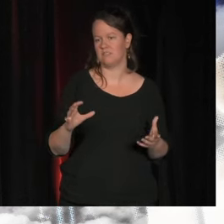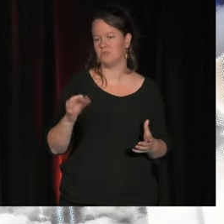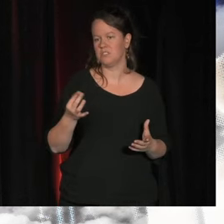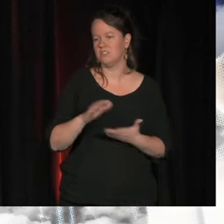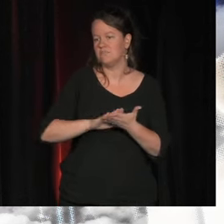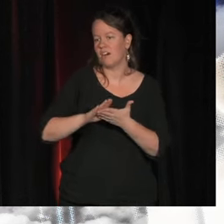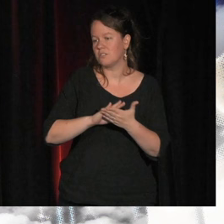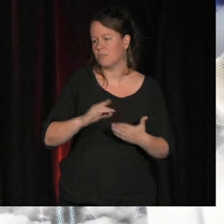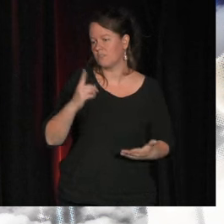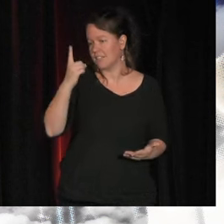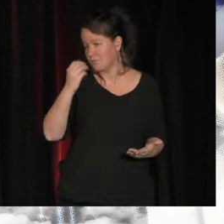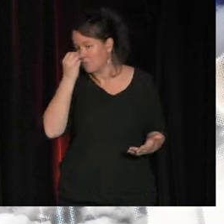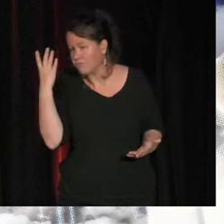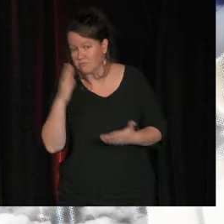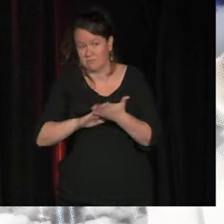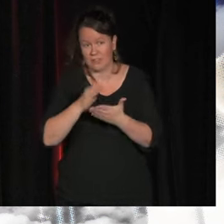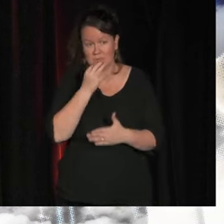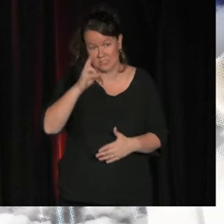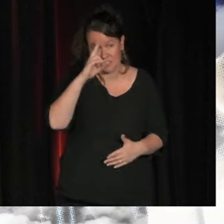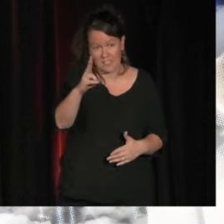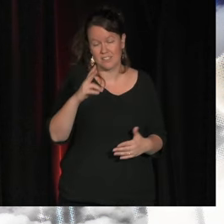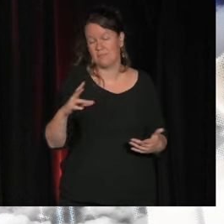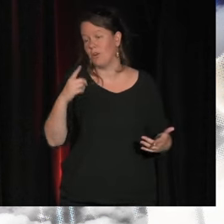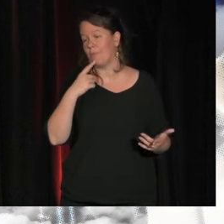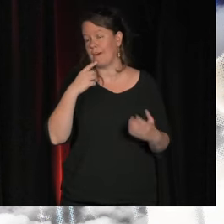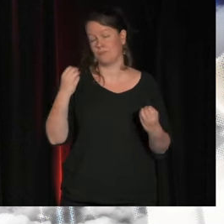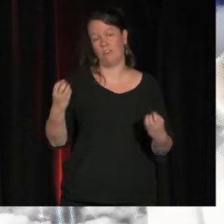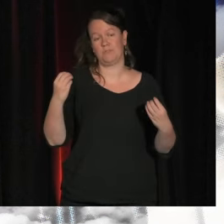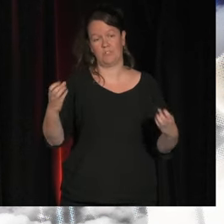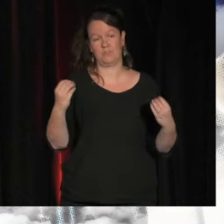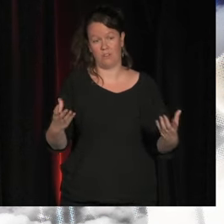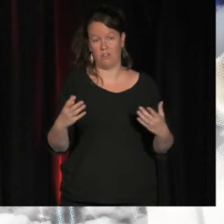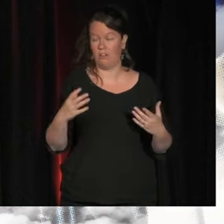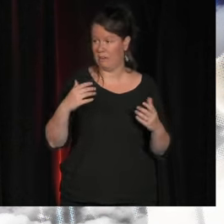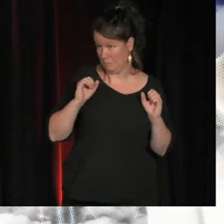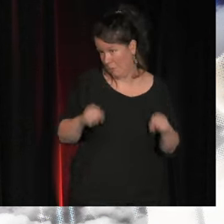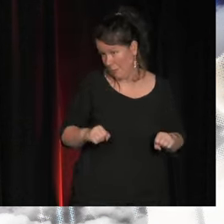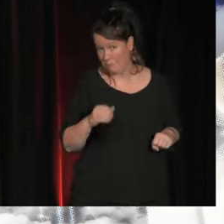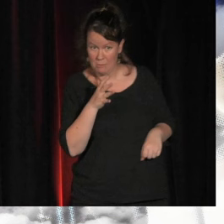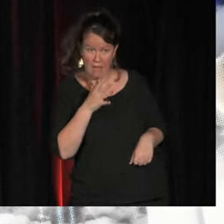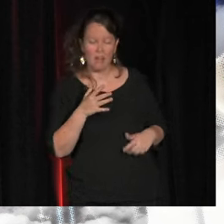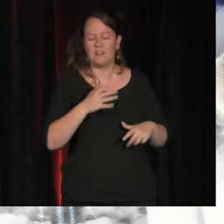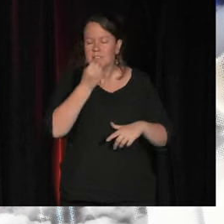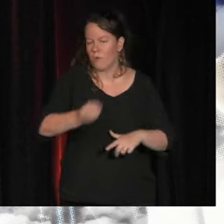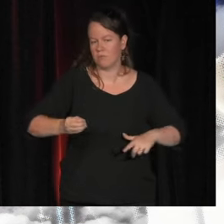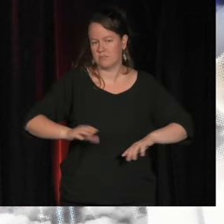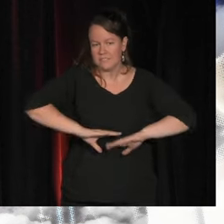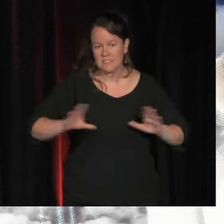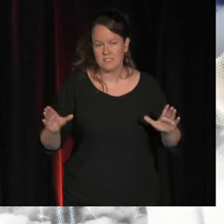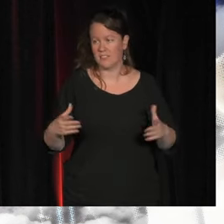Je suis désolé de le dire aussi sèchement, mais c'est parce que c'est vrai que c'est un marronnier. Il y a toujours cette question de la légitimité, on l'a. Je veux dire, on est en train d'enregistrer un podcast qui parle